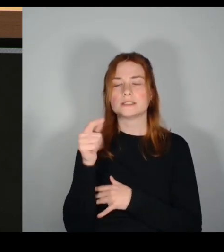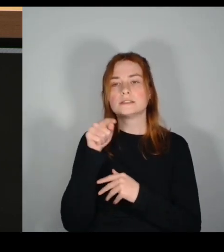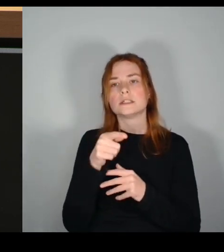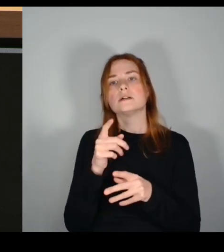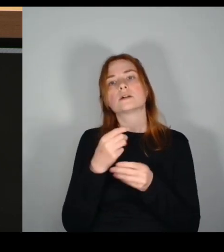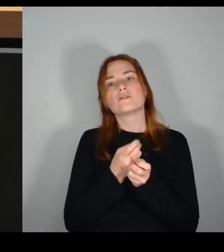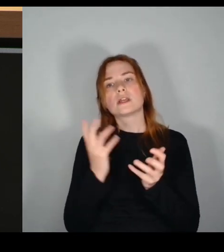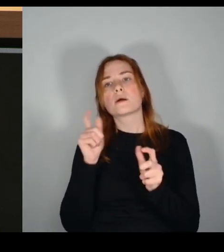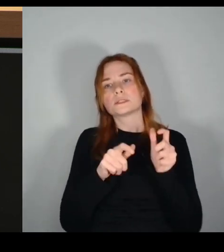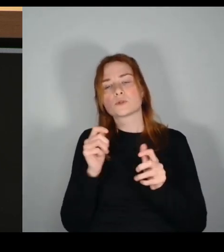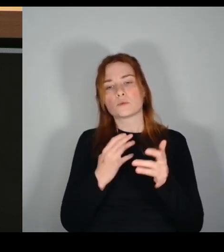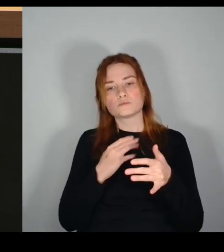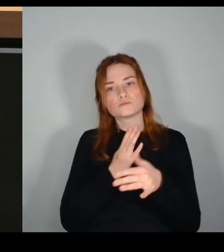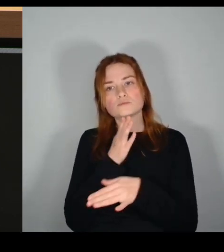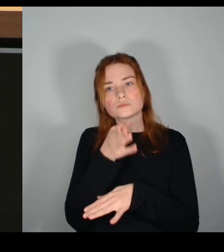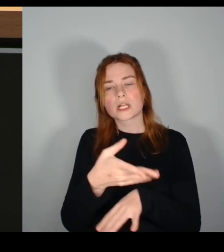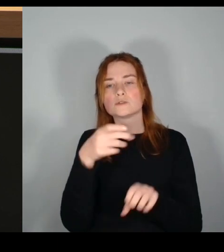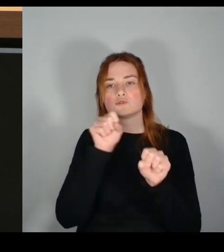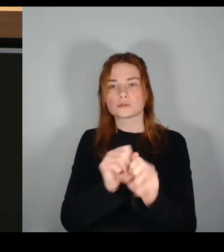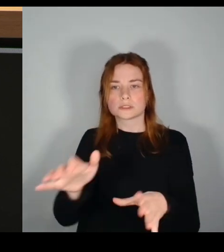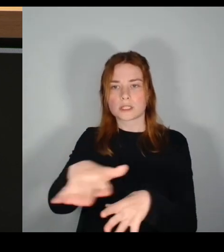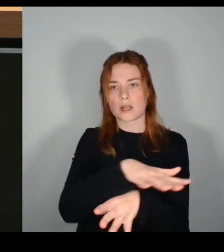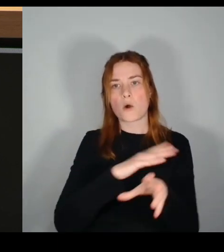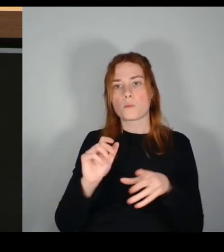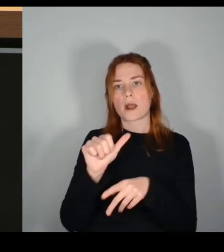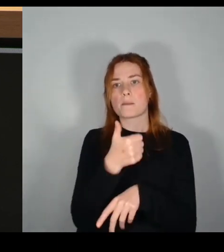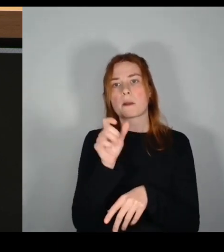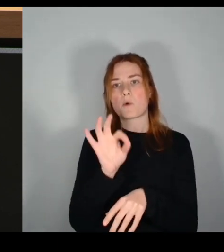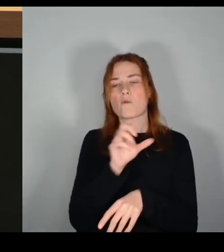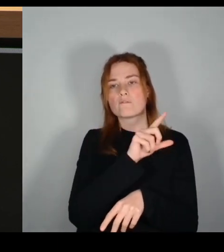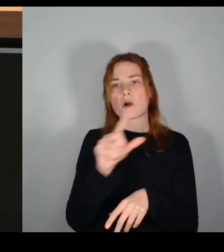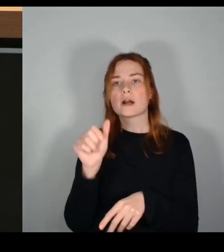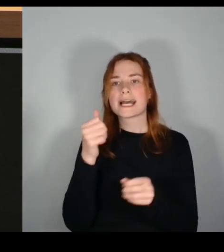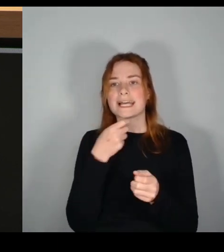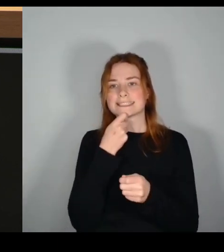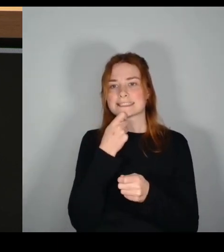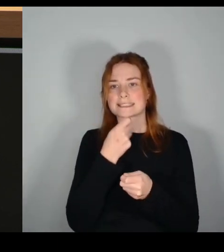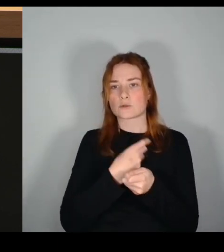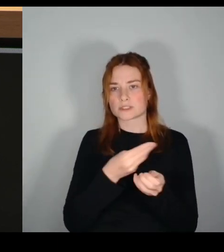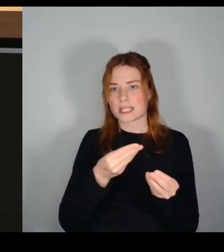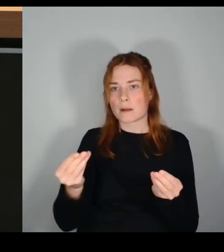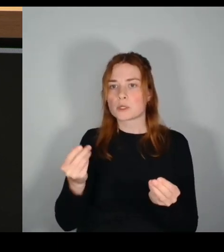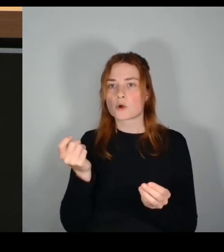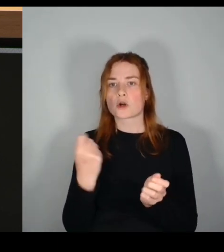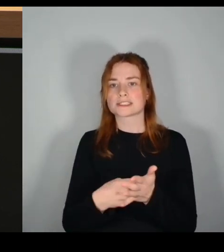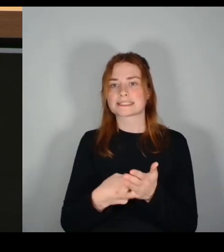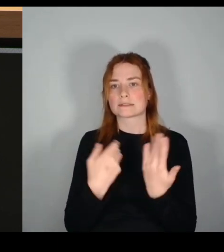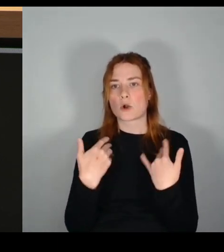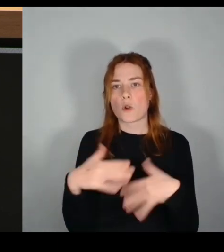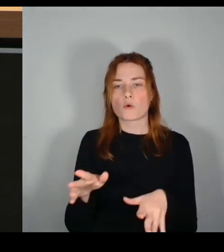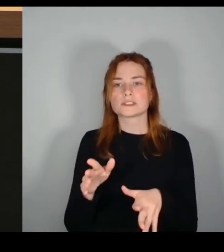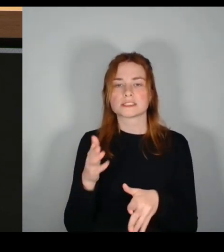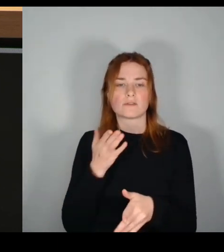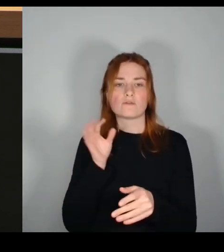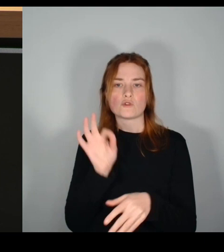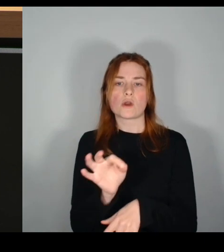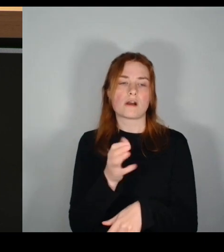kostenfreie Essensausgabe für arme Menschen im Kiez. Ja, die gibt es auch im Prenzlauer Berg. Das Tuntenhaus ist also nicht nur ein Zuhause,